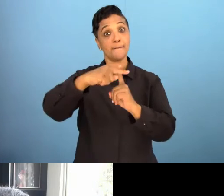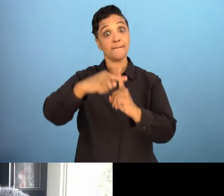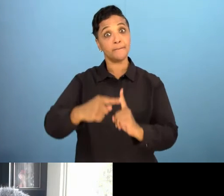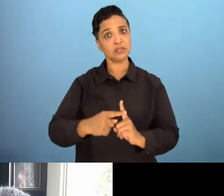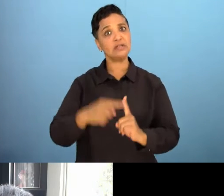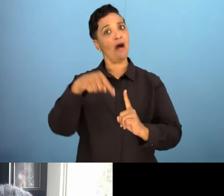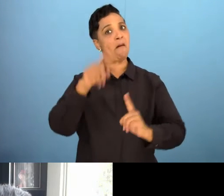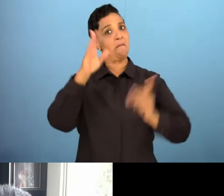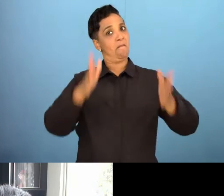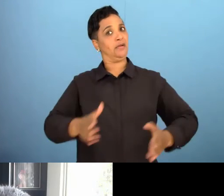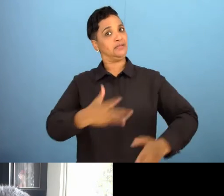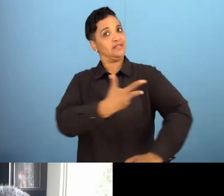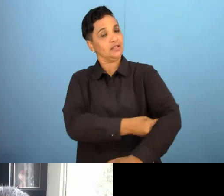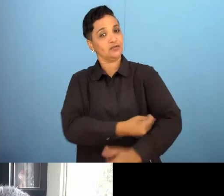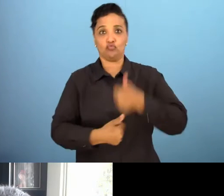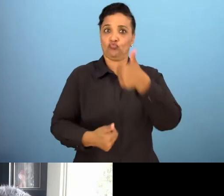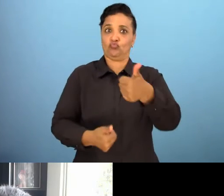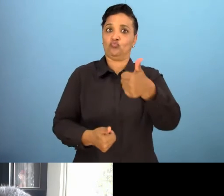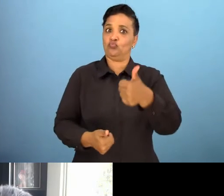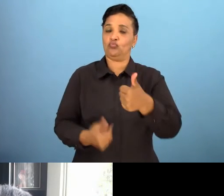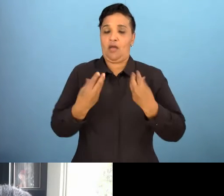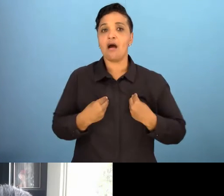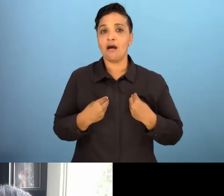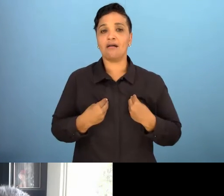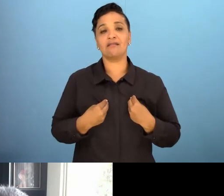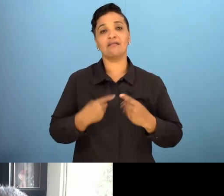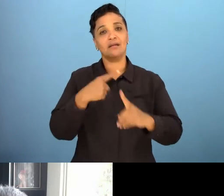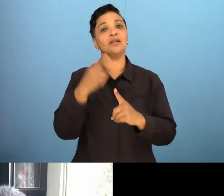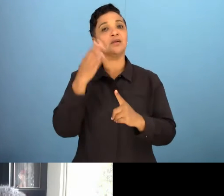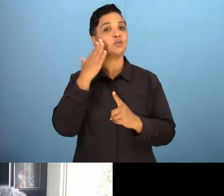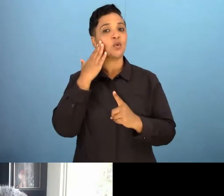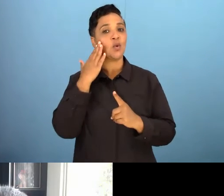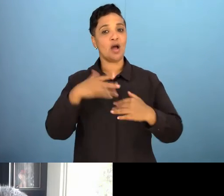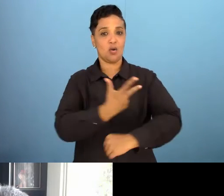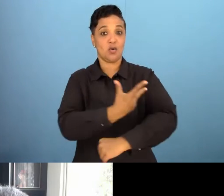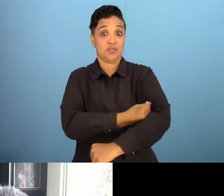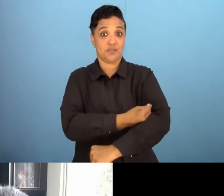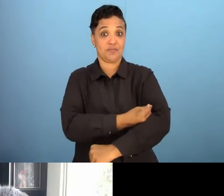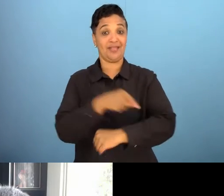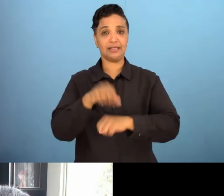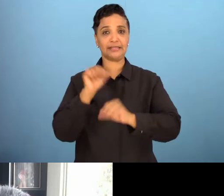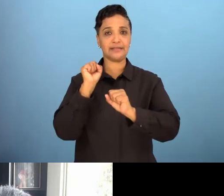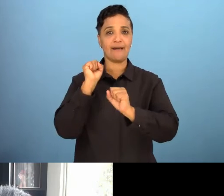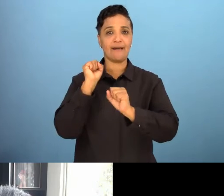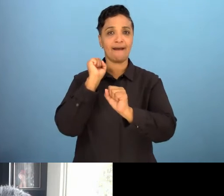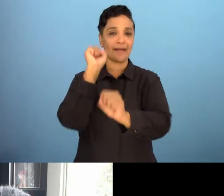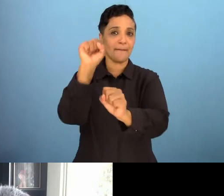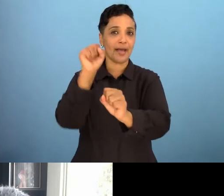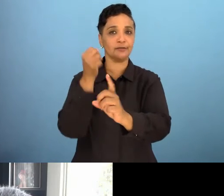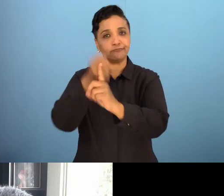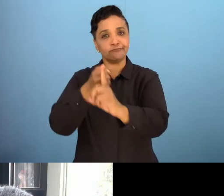Bueno.